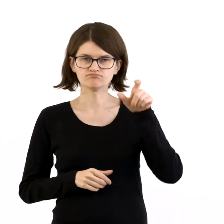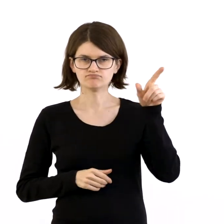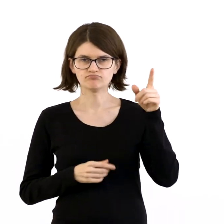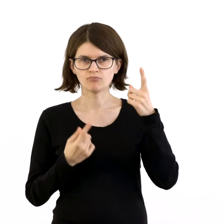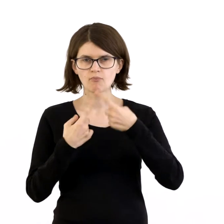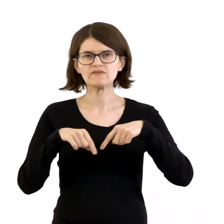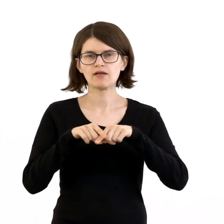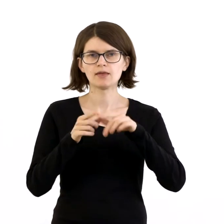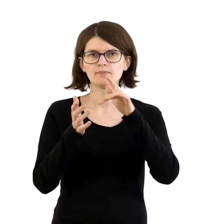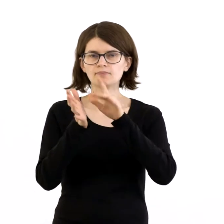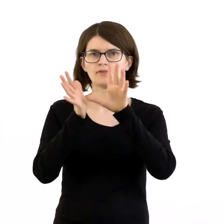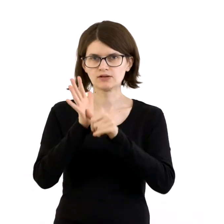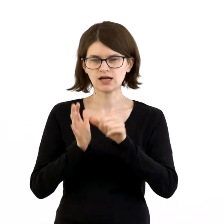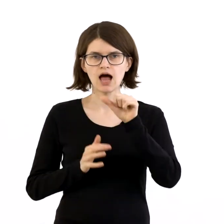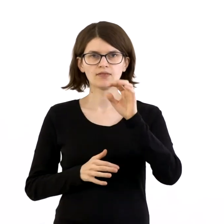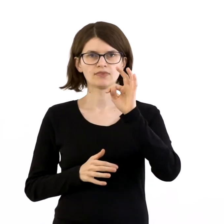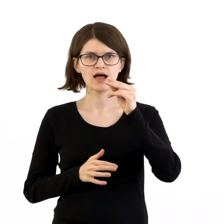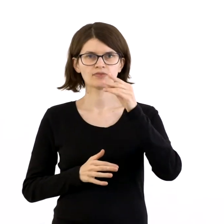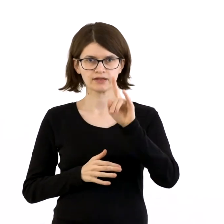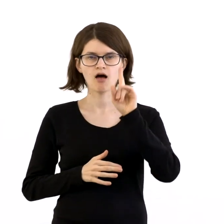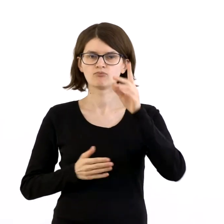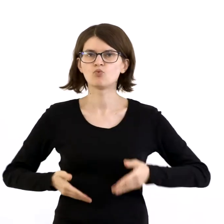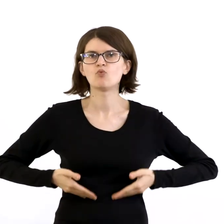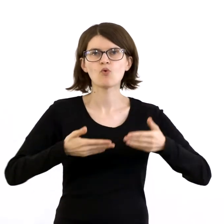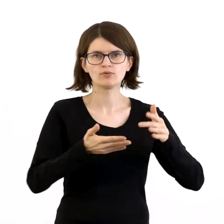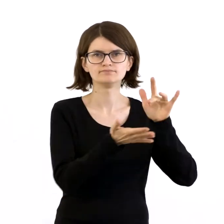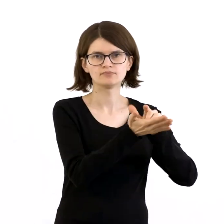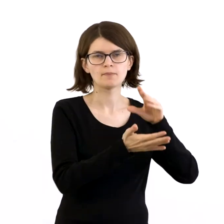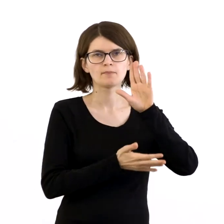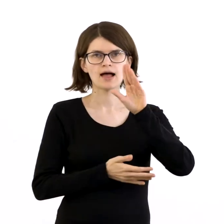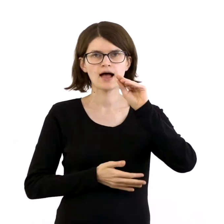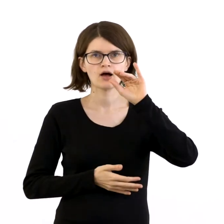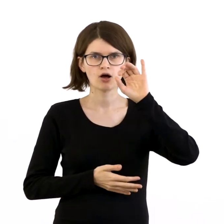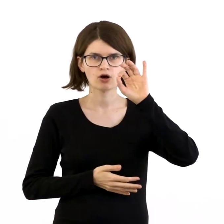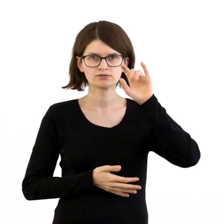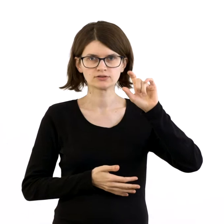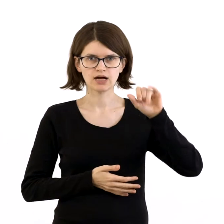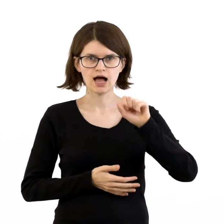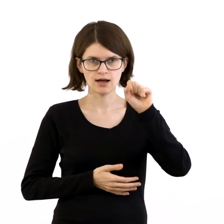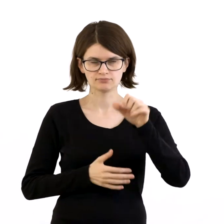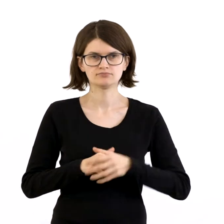Był obywatelem Aten, a urodził się w Beocji.